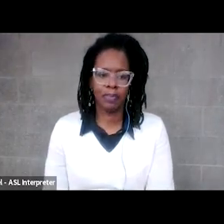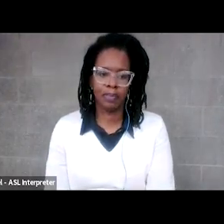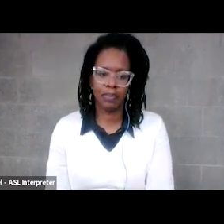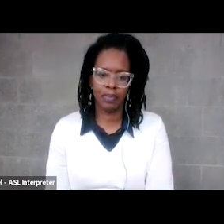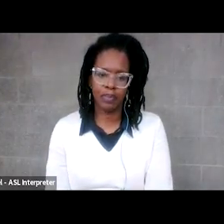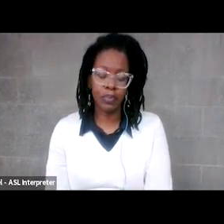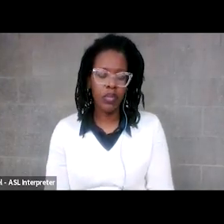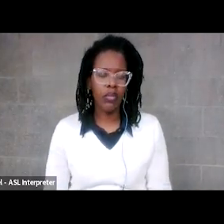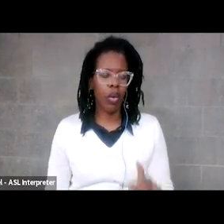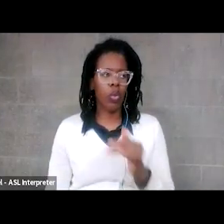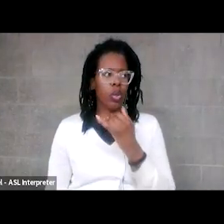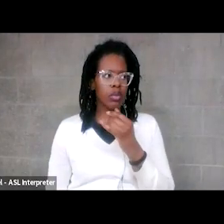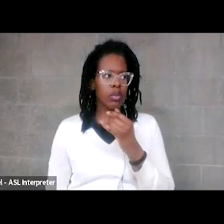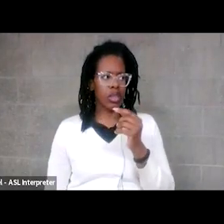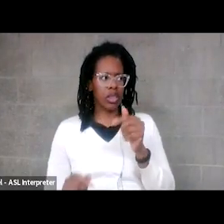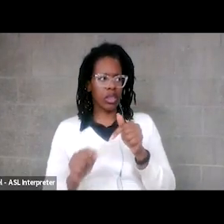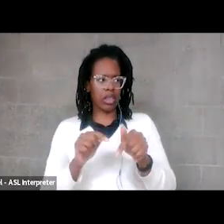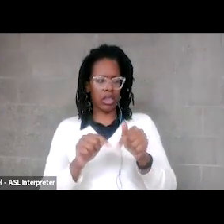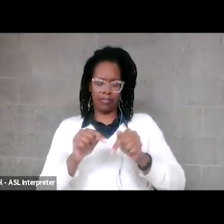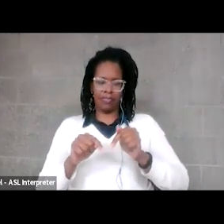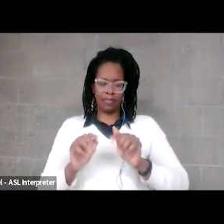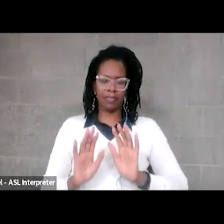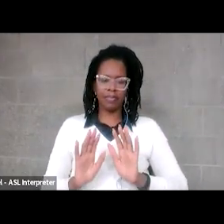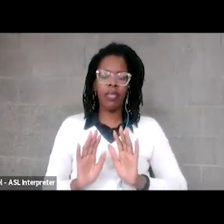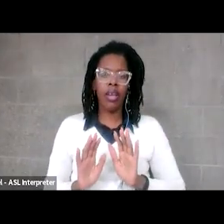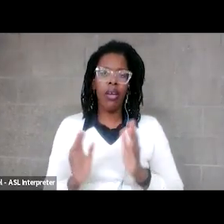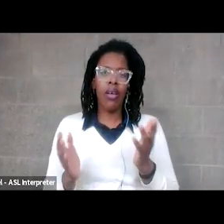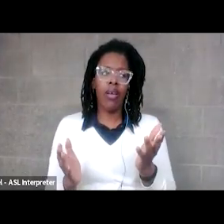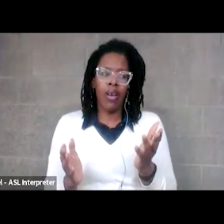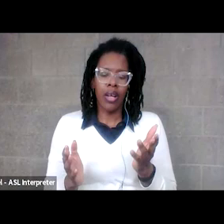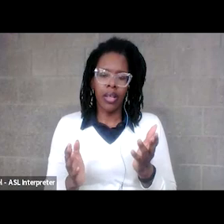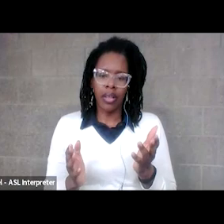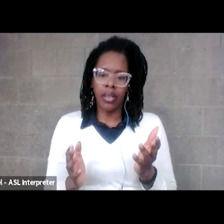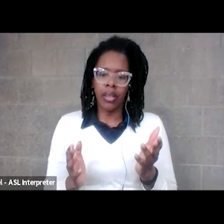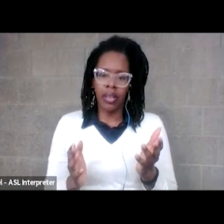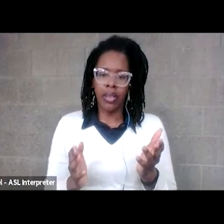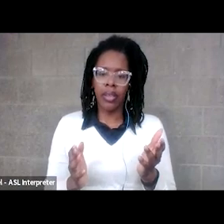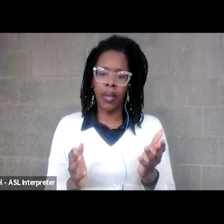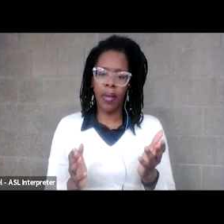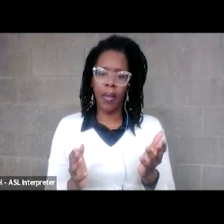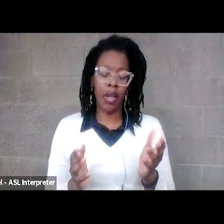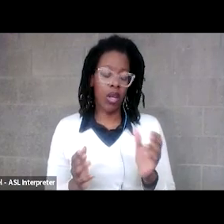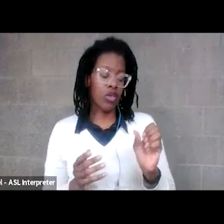Avancé un poco de más las diapositivas. Entonces, con eso dicho, para SOAR específicamente,